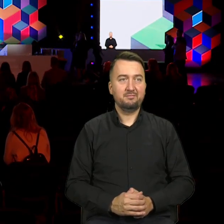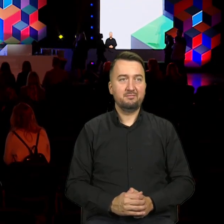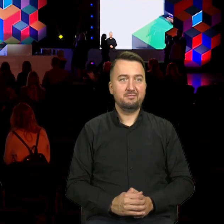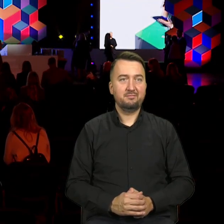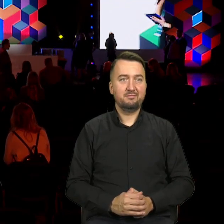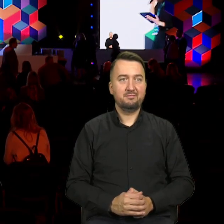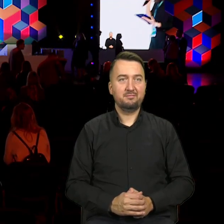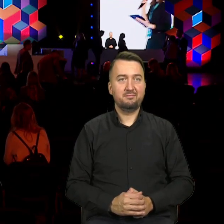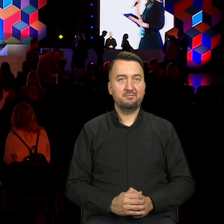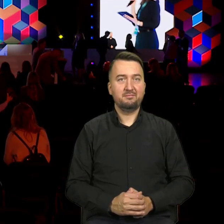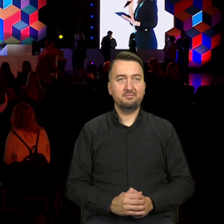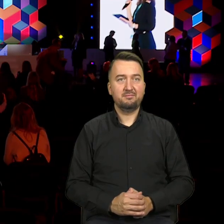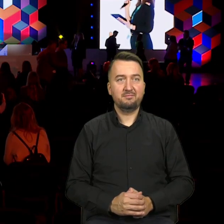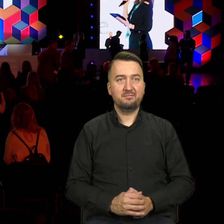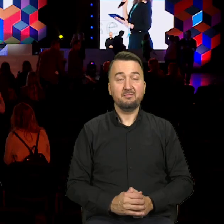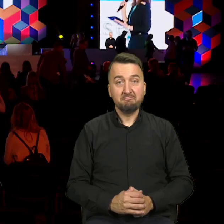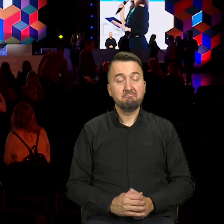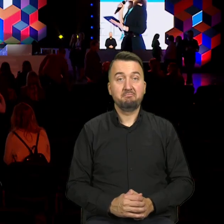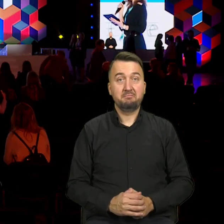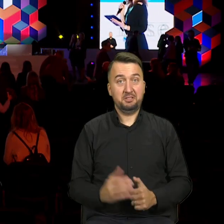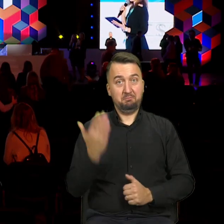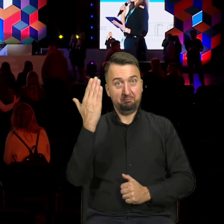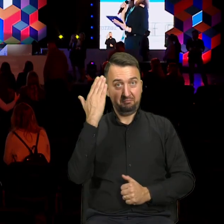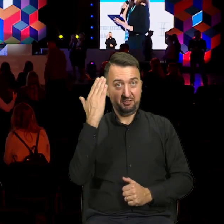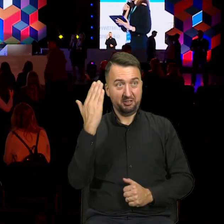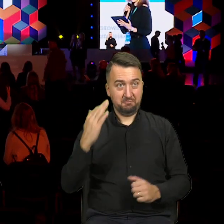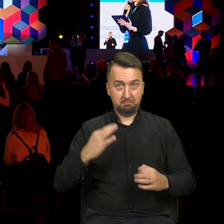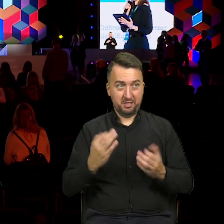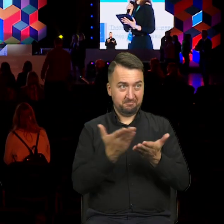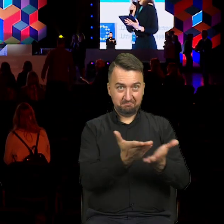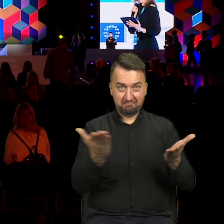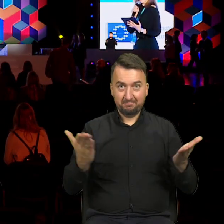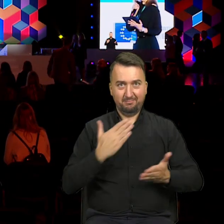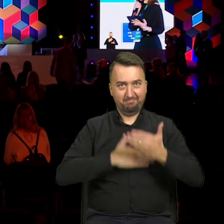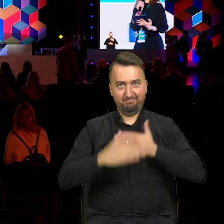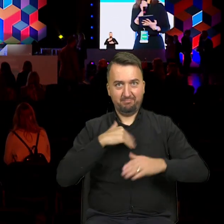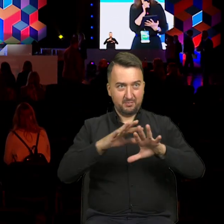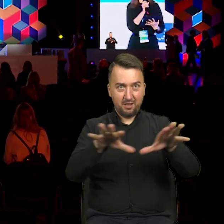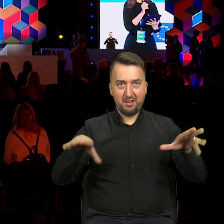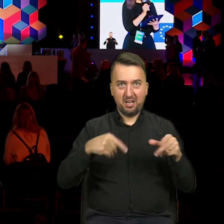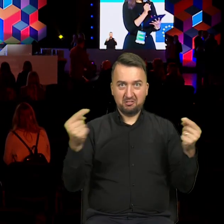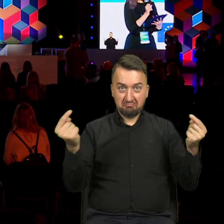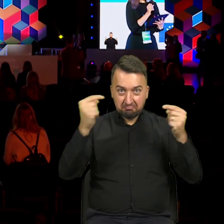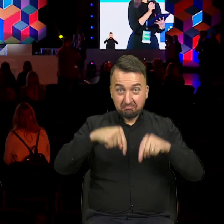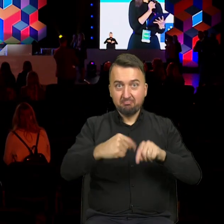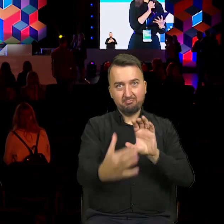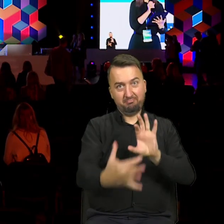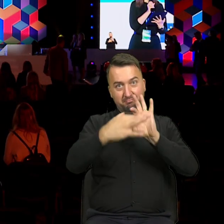Zapraszam na scenę profesora Piotra Mikiewicza z Uniwersytetu Dolnośląskiego DSW we Wrocławiu.